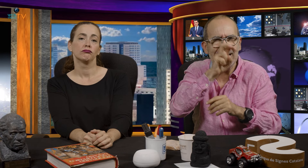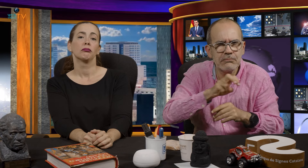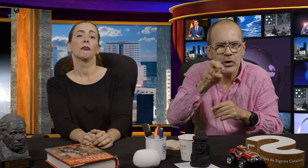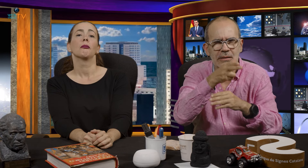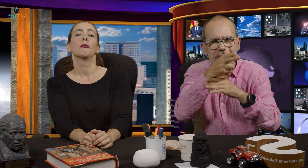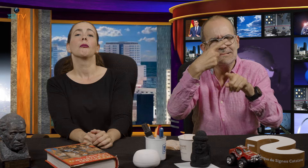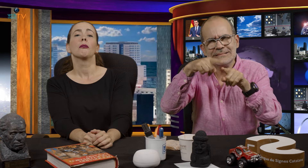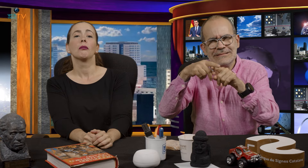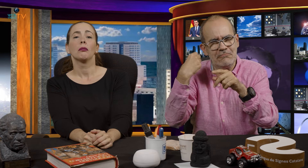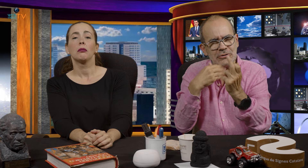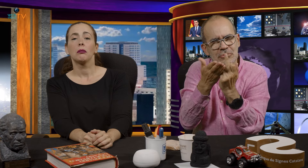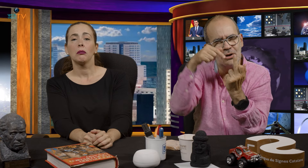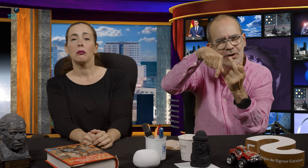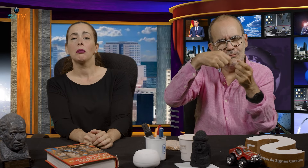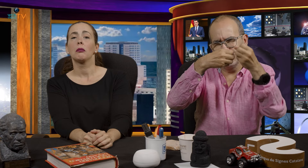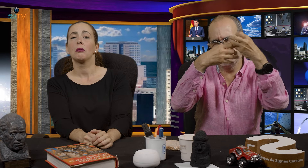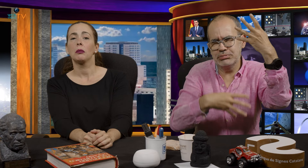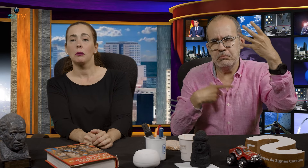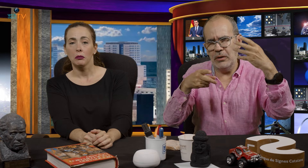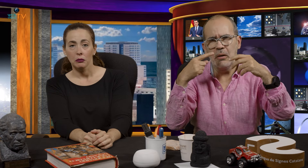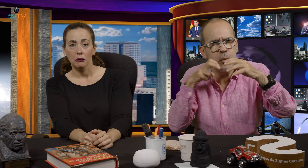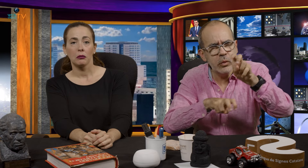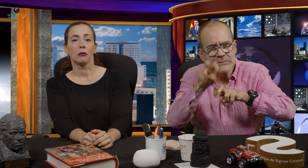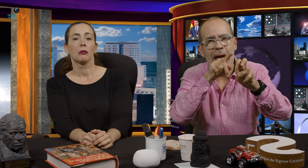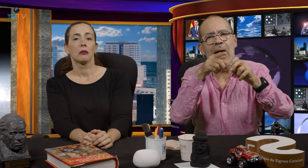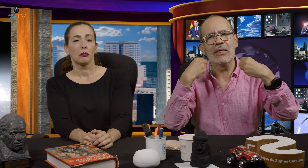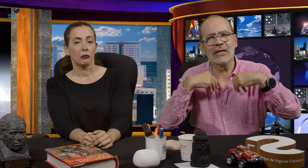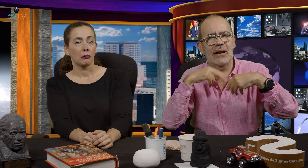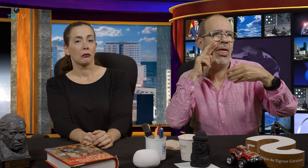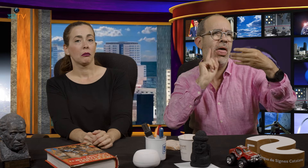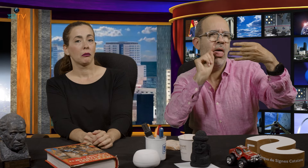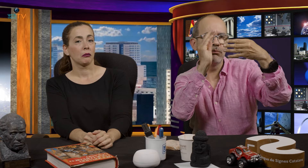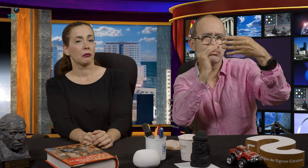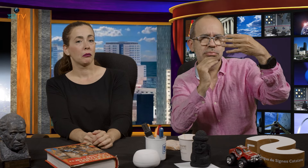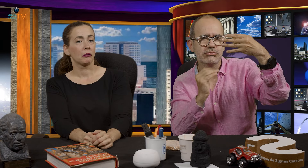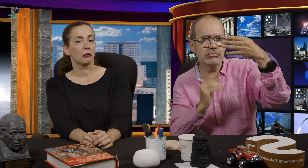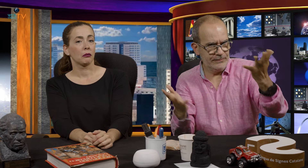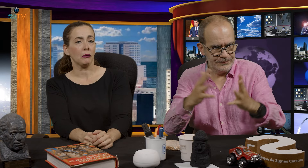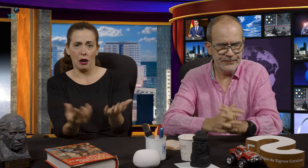y disfrutar de una serie de reportajes disponibles en nuestro archivo.